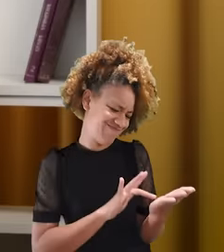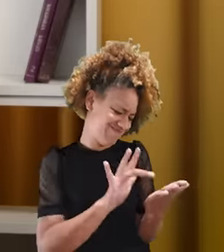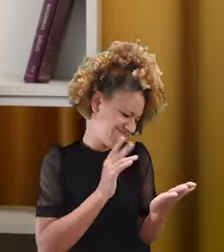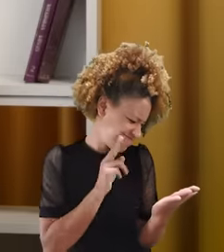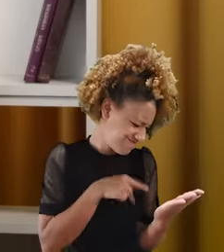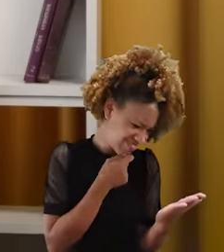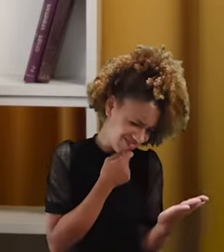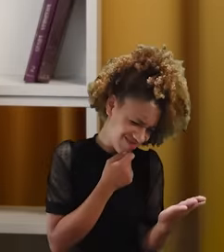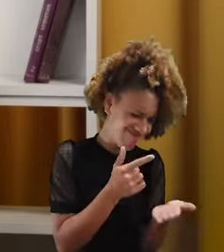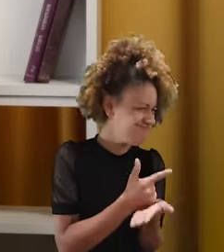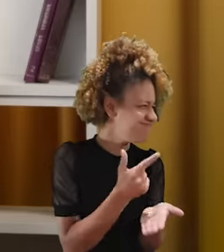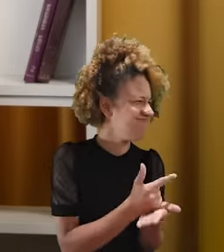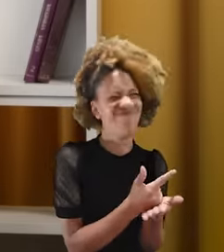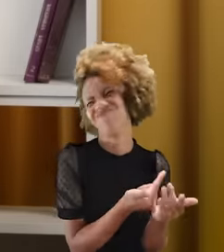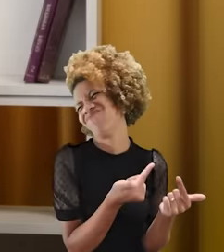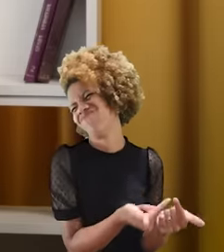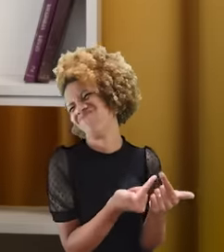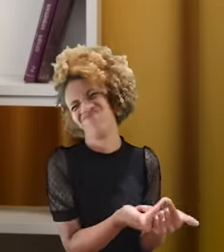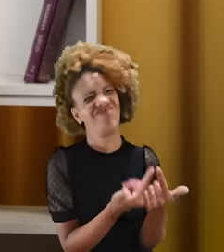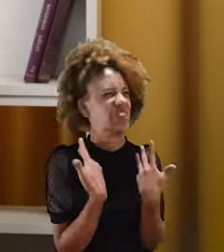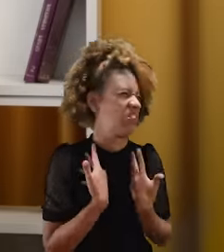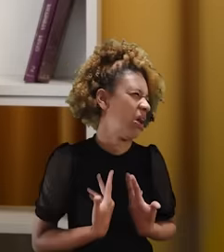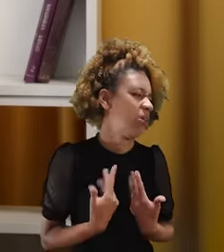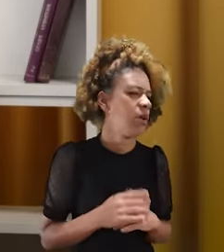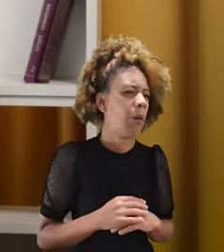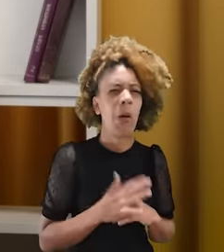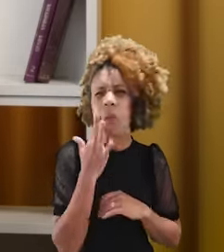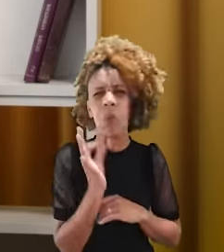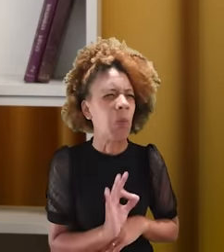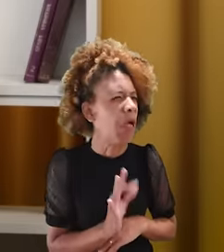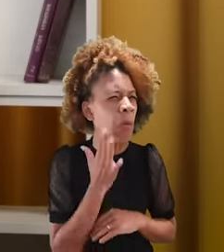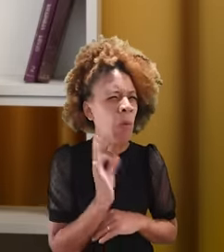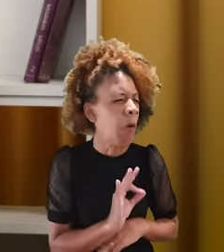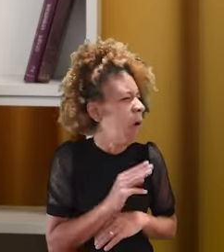que é literatura isso é chato isso é cansativo eu não entendi eu não entendi uma cuna íma como